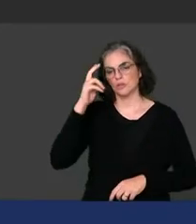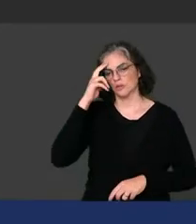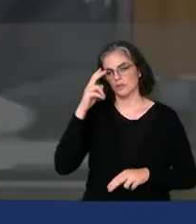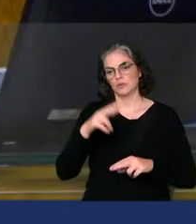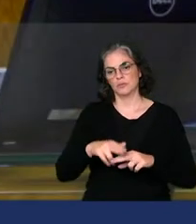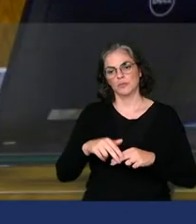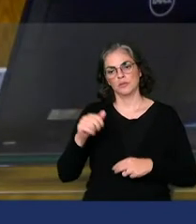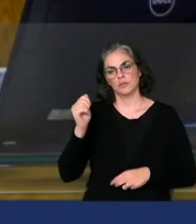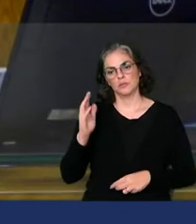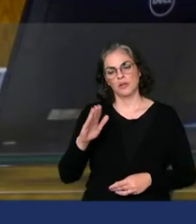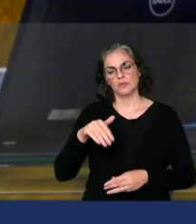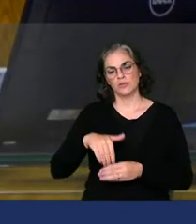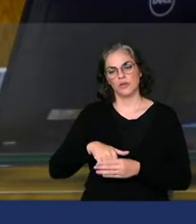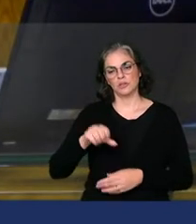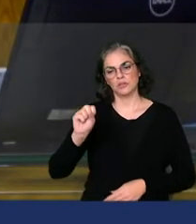ALDIR BLANC, MUITO OBRIGADO. -- [DEPUTADO]: PL SIM.